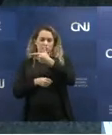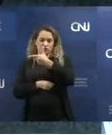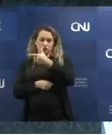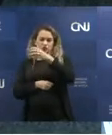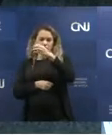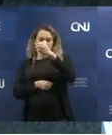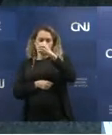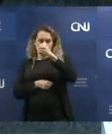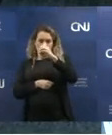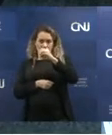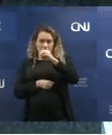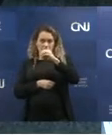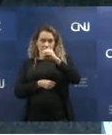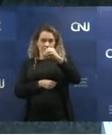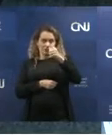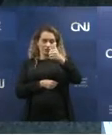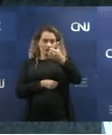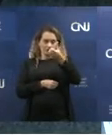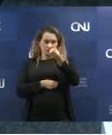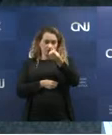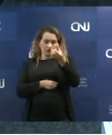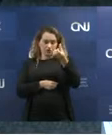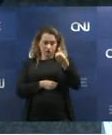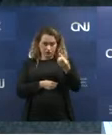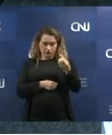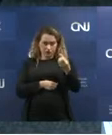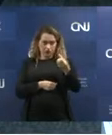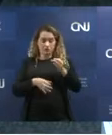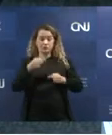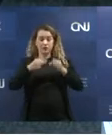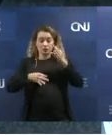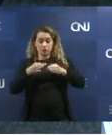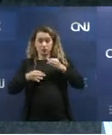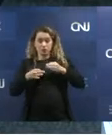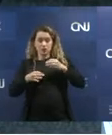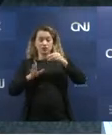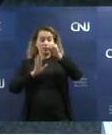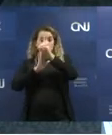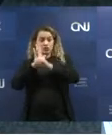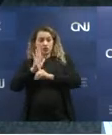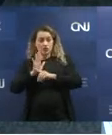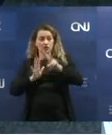2015 pelo juiz de Direito da Vara Criminal da Comarca de Igarassu, Pernambuco.